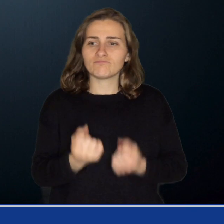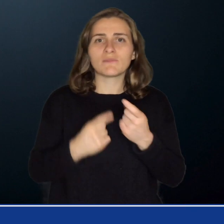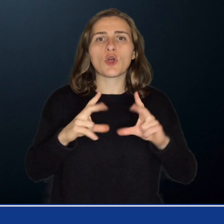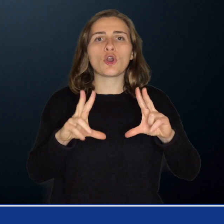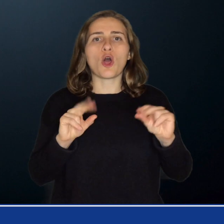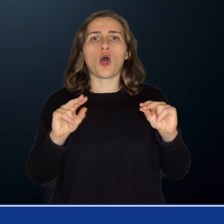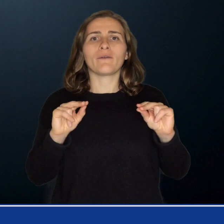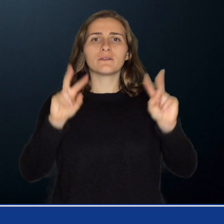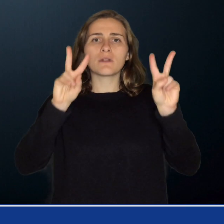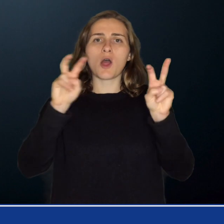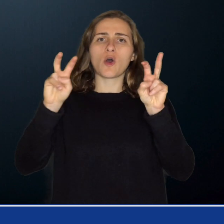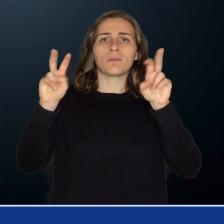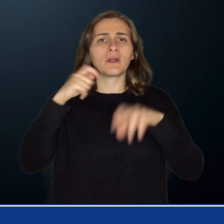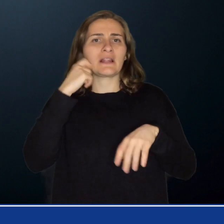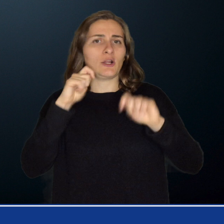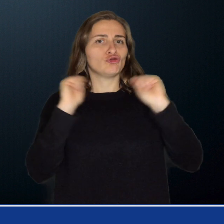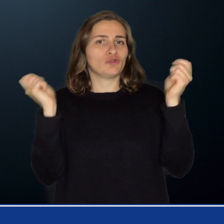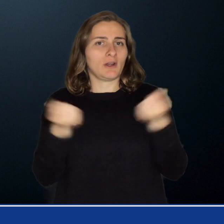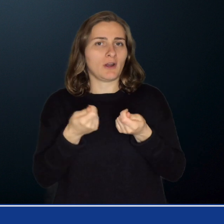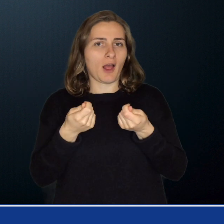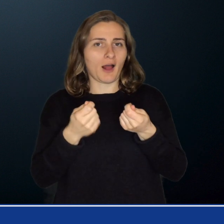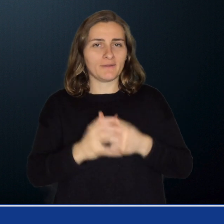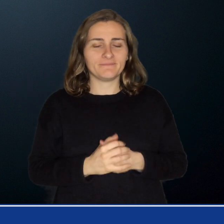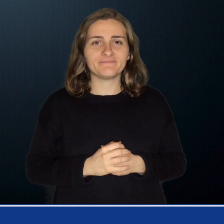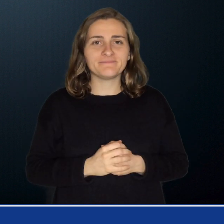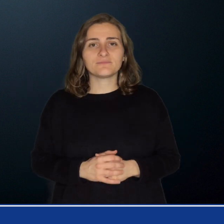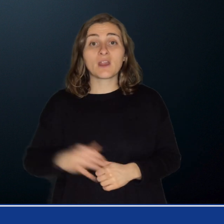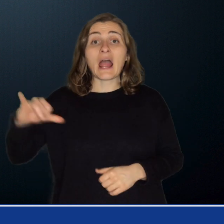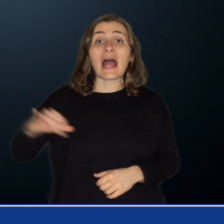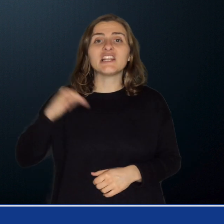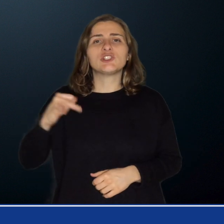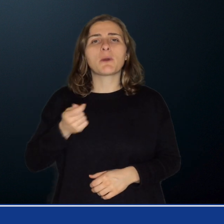Novità di interesse generale sulla Legge di Bilancio.